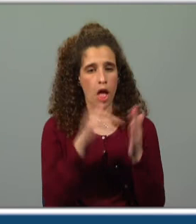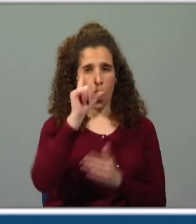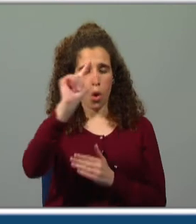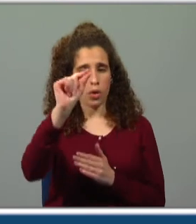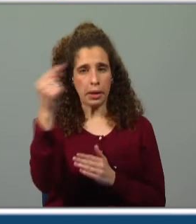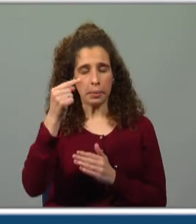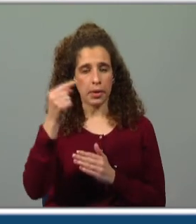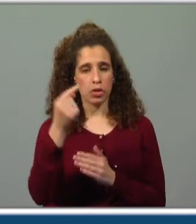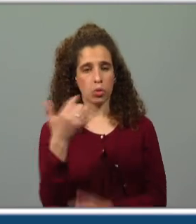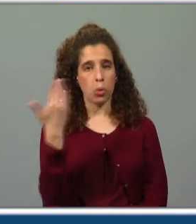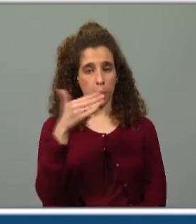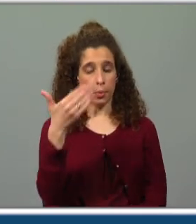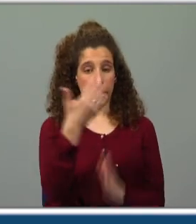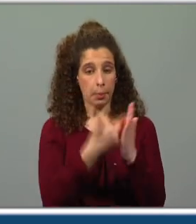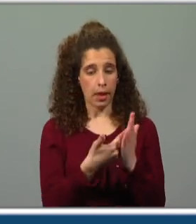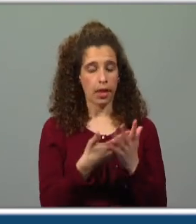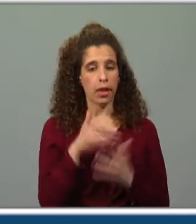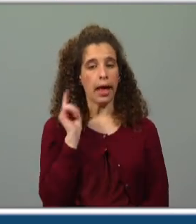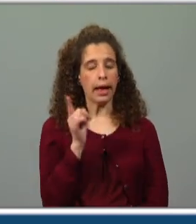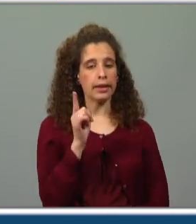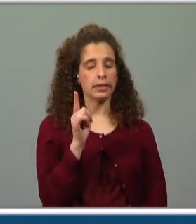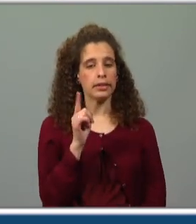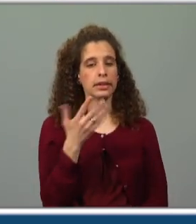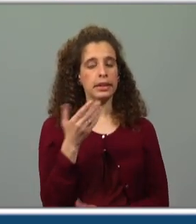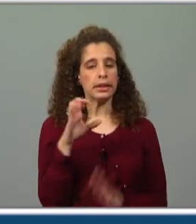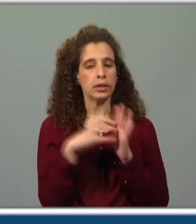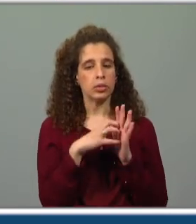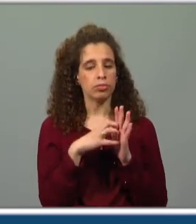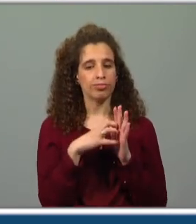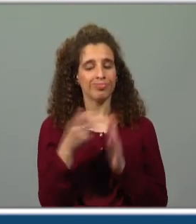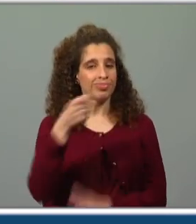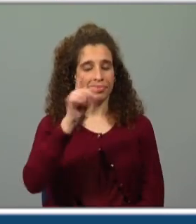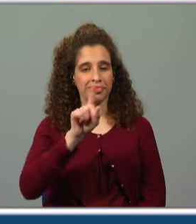e menos elementos no primeiro plano nesta imagem isso já não vai acontecer 前景中的元素更少在這張圖片中，這將不再發生